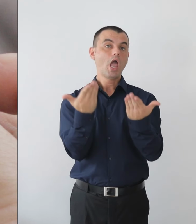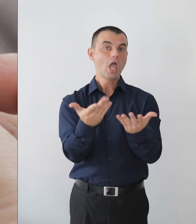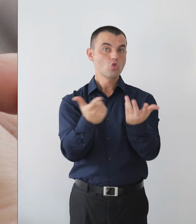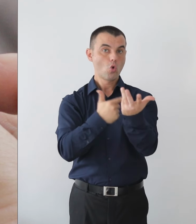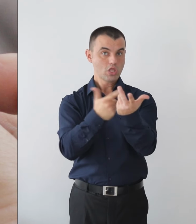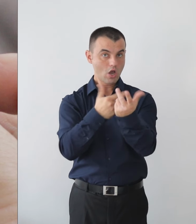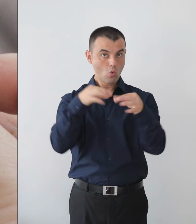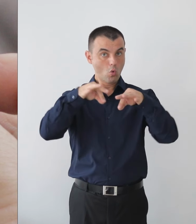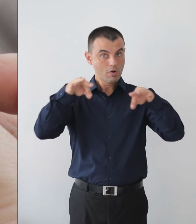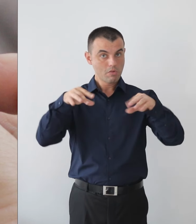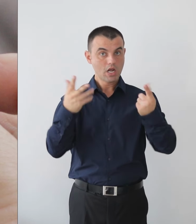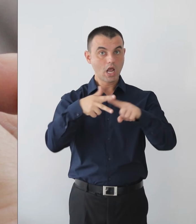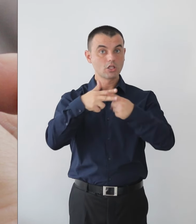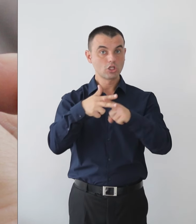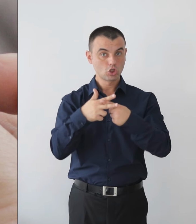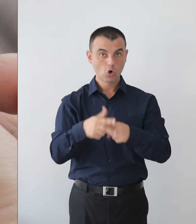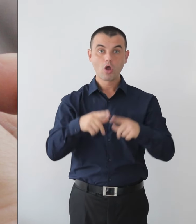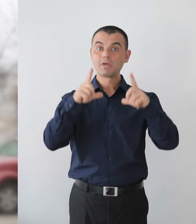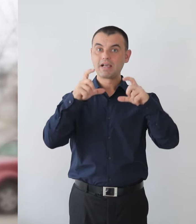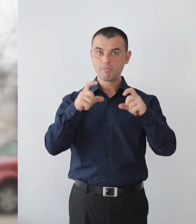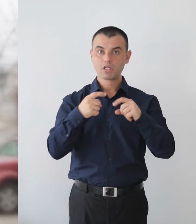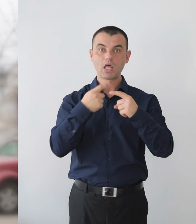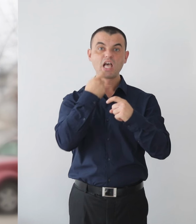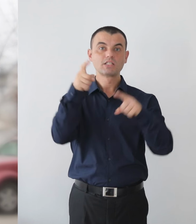Ето няколко промера за настойване на камерата в Ръчен режим(M)